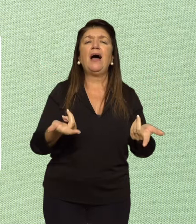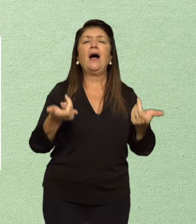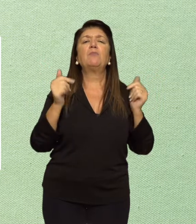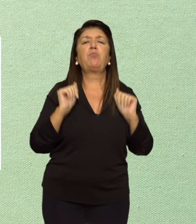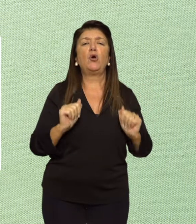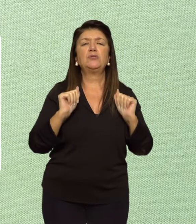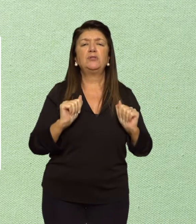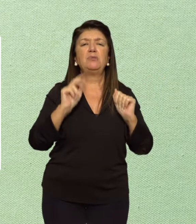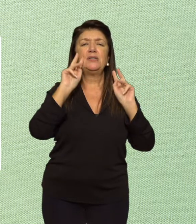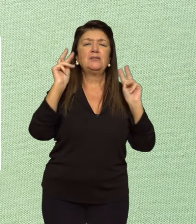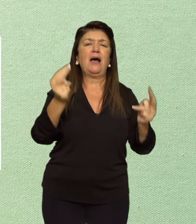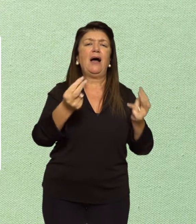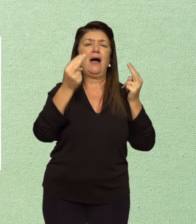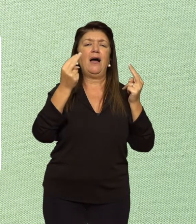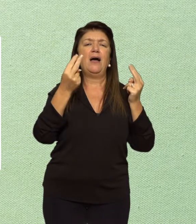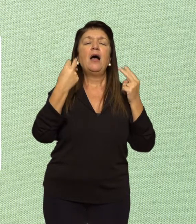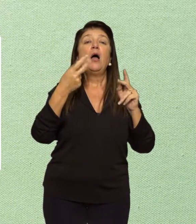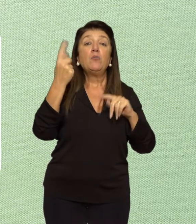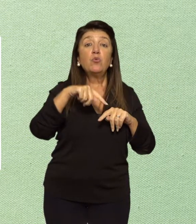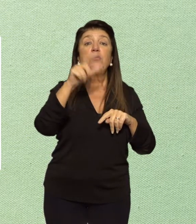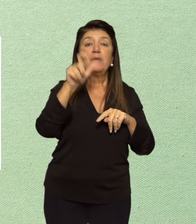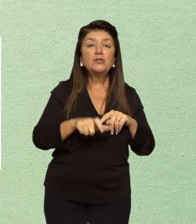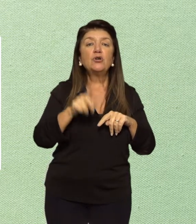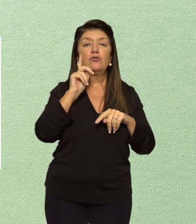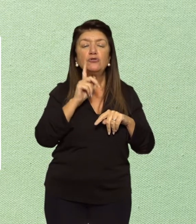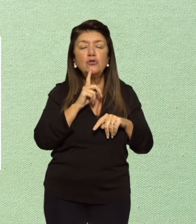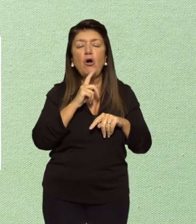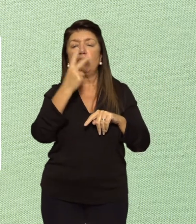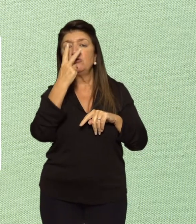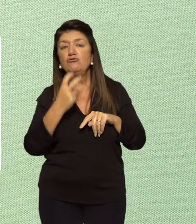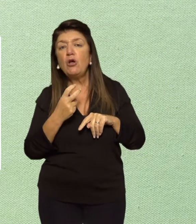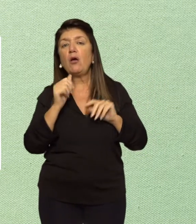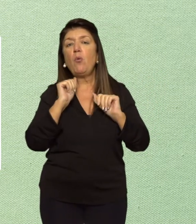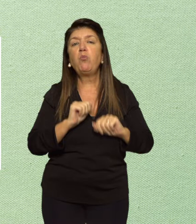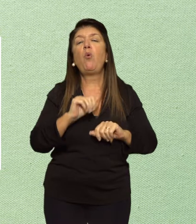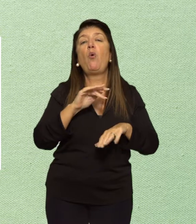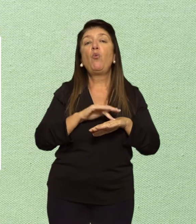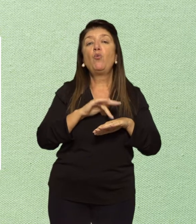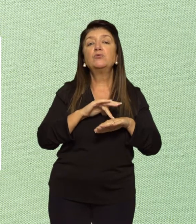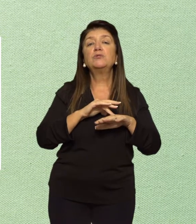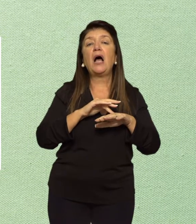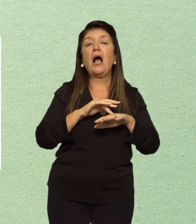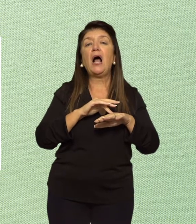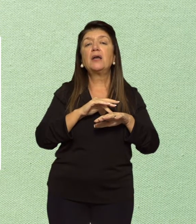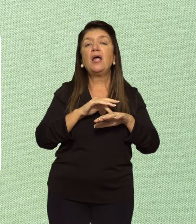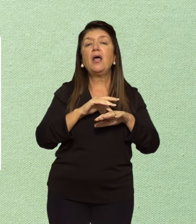che siano anche persone sorde o cieche di utilizzare uno strumento a loro utile, consono, appropriato.